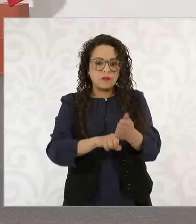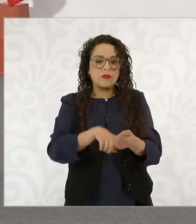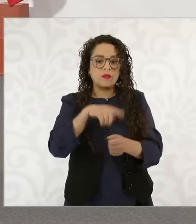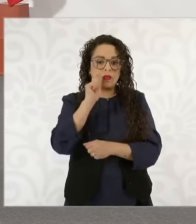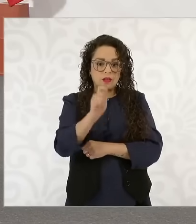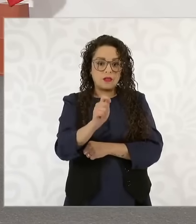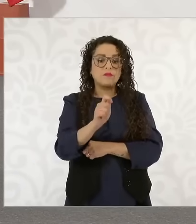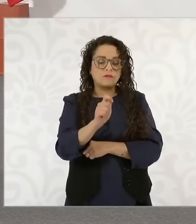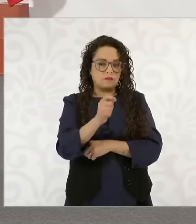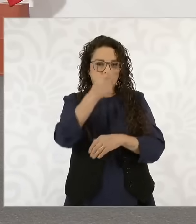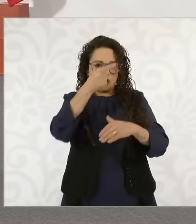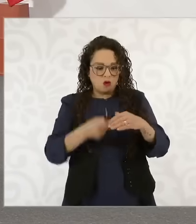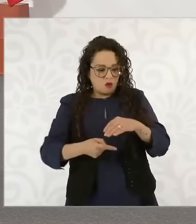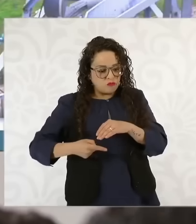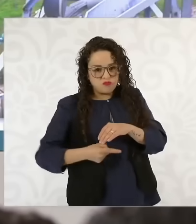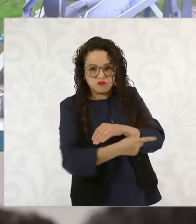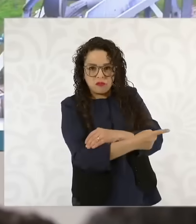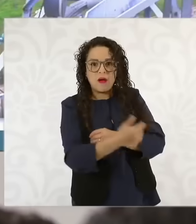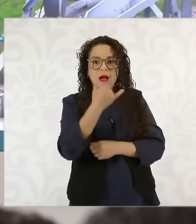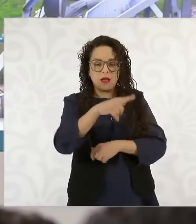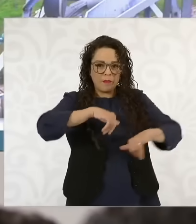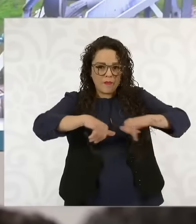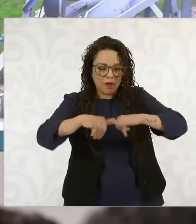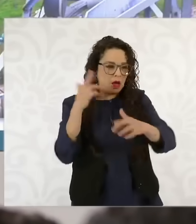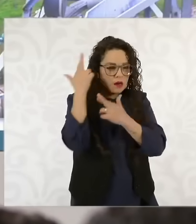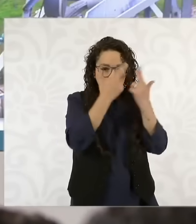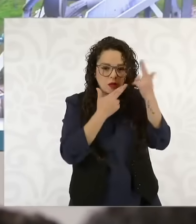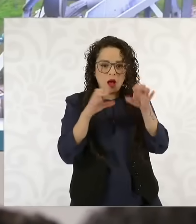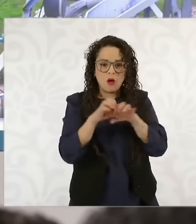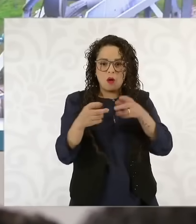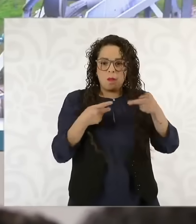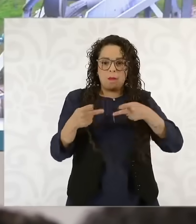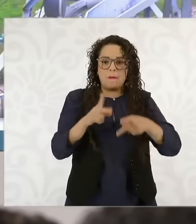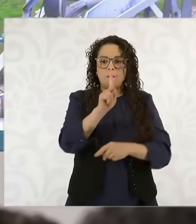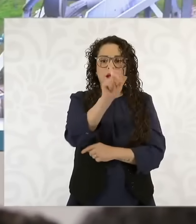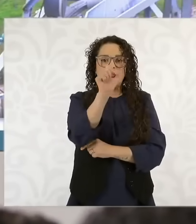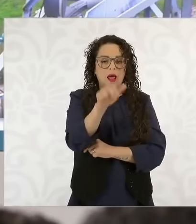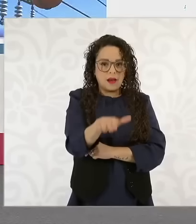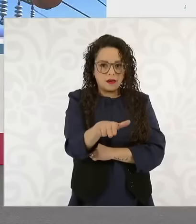Tenemos también eh recorridos y mapeos para poder hacer planeación e, incluso poder reparar alguna